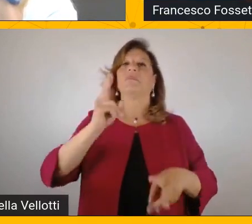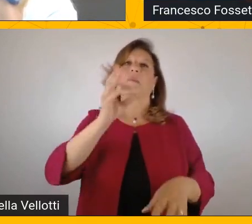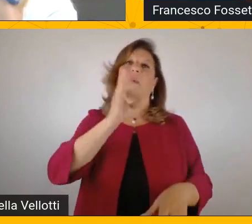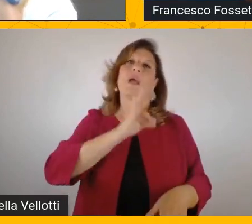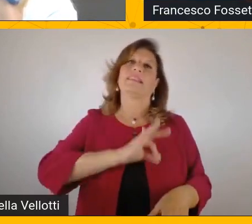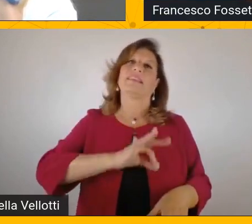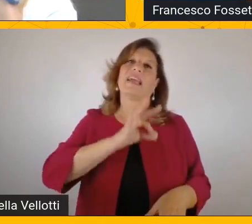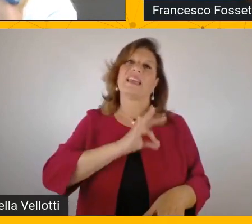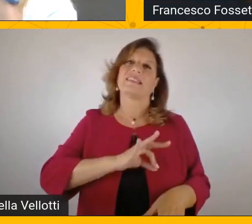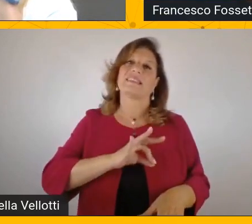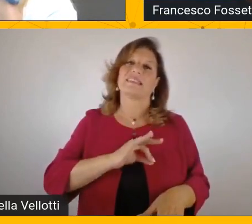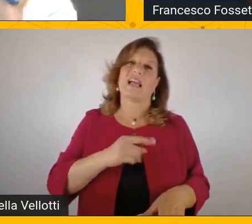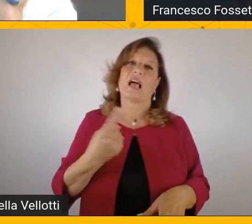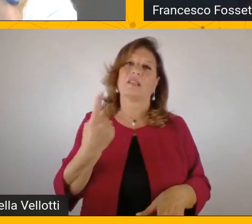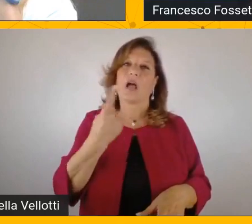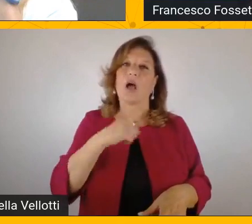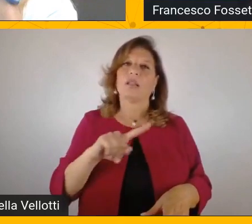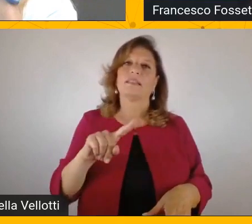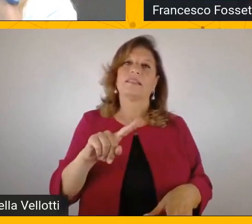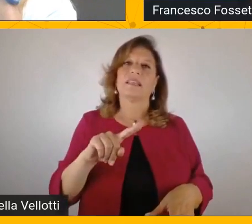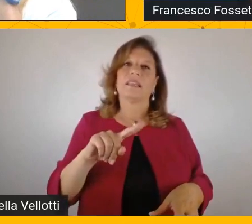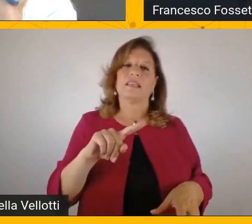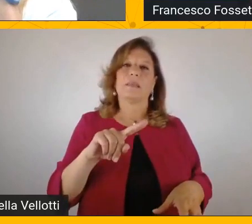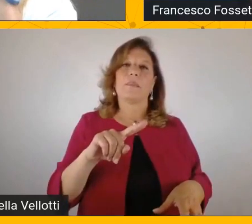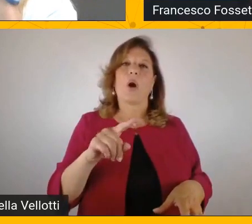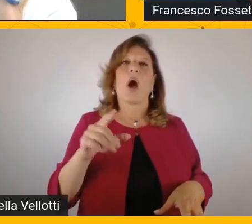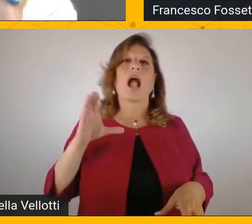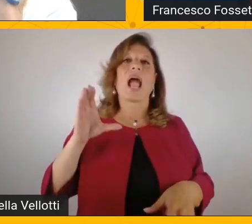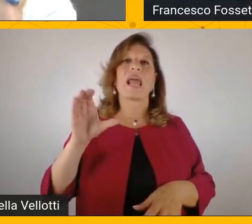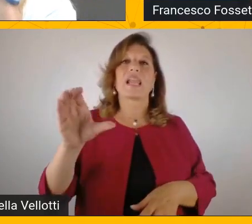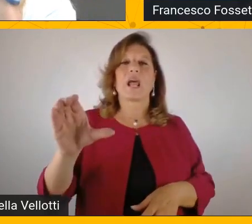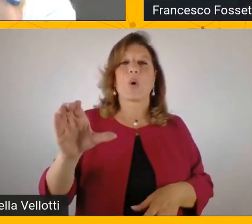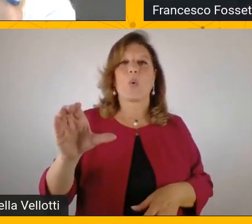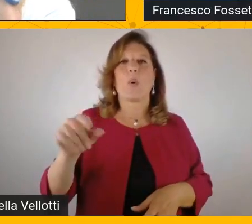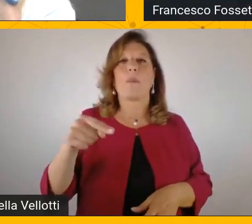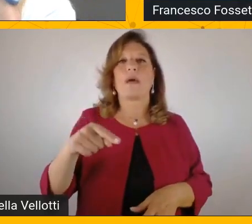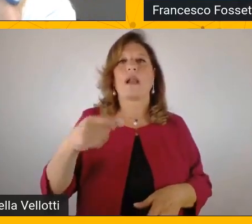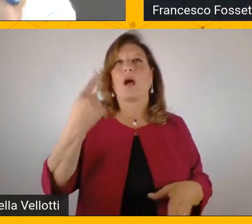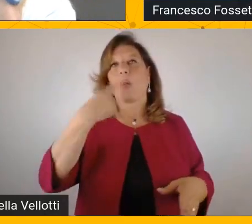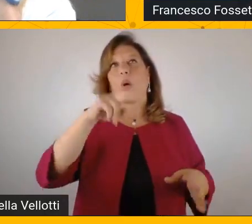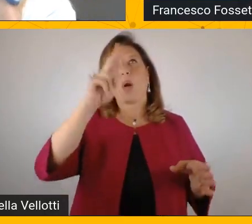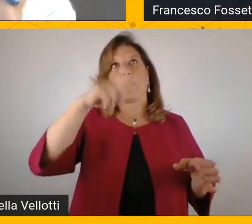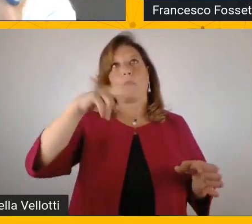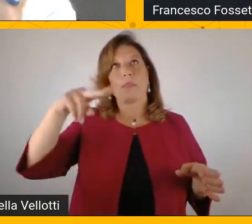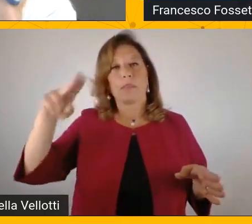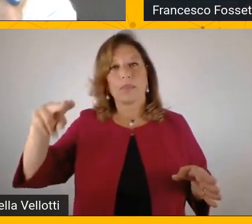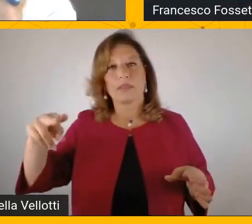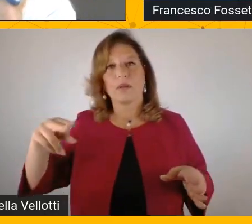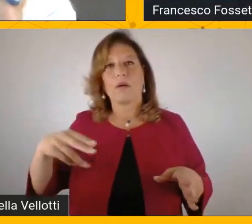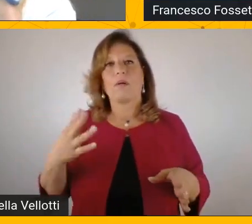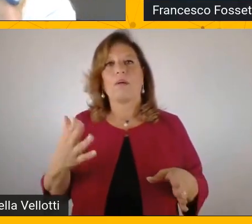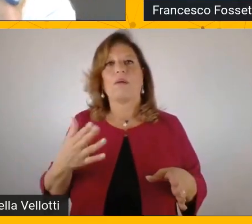interessante, un eh un elemento estetico che recupera una certa